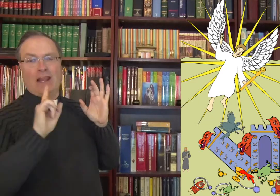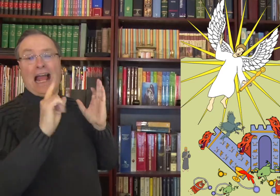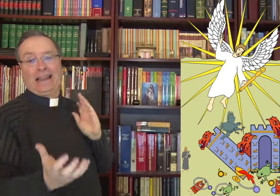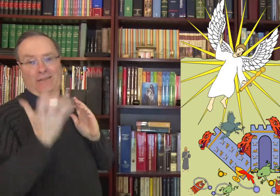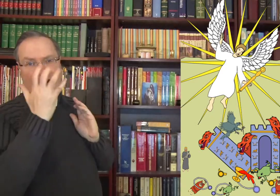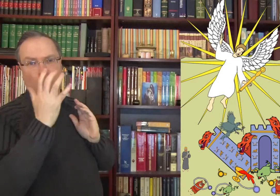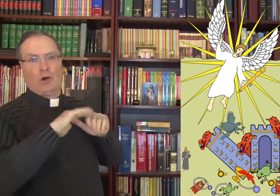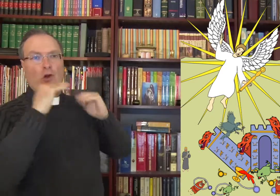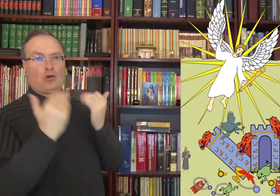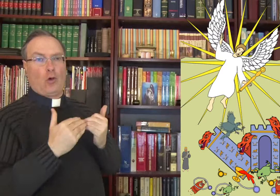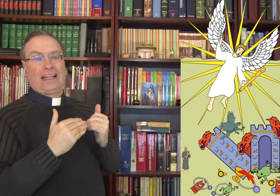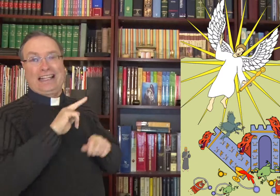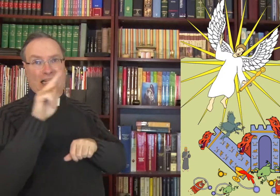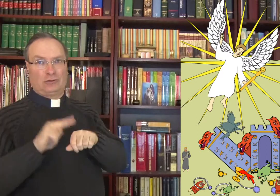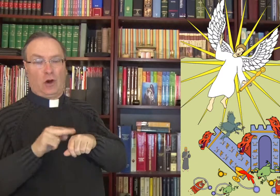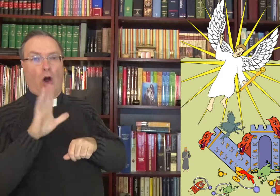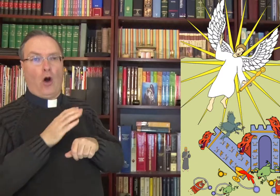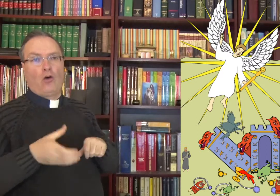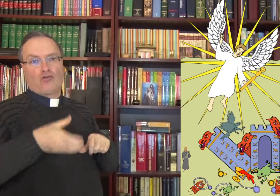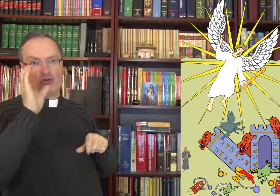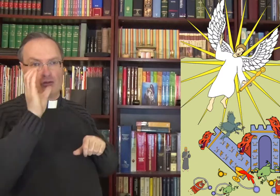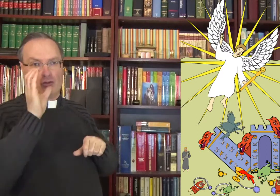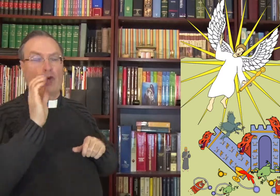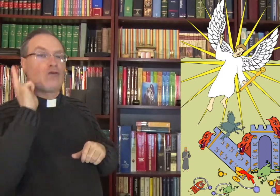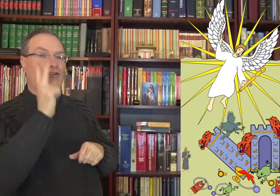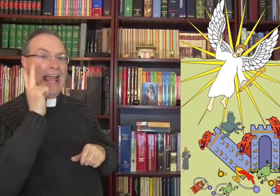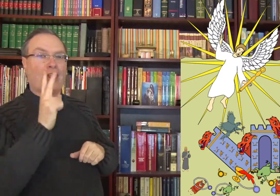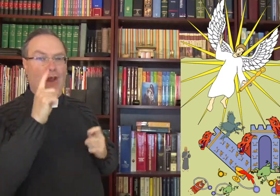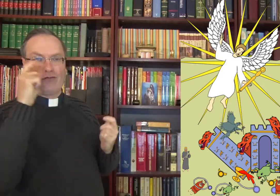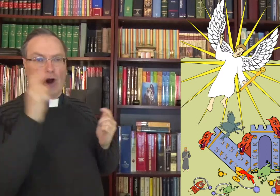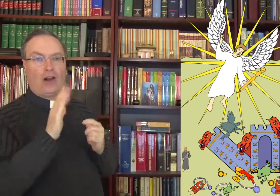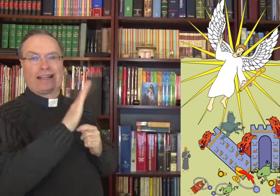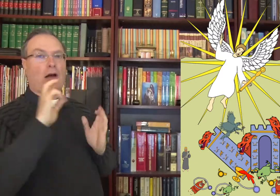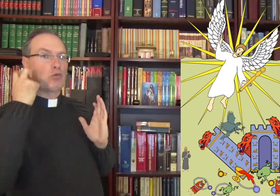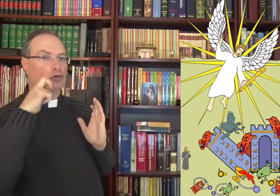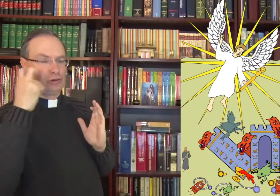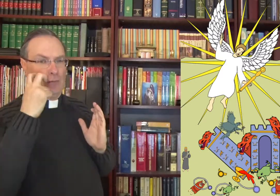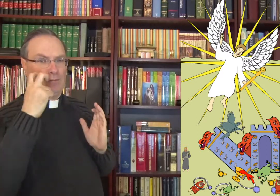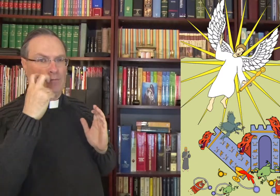En effet, toutes les nations ont bu du vin de la fureur de sa prostitution,